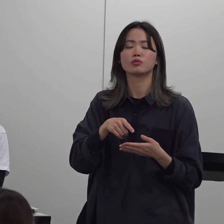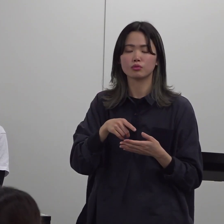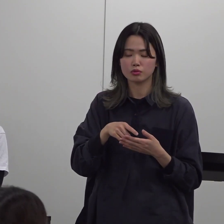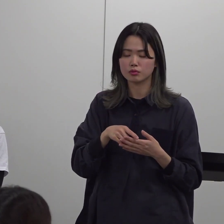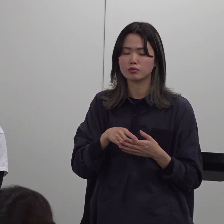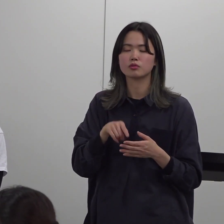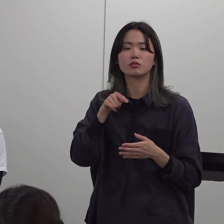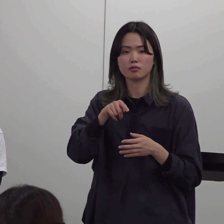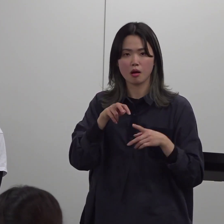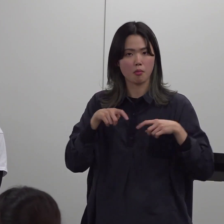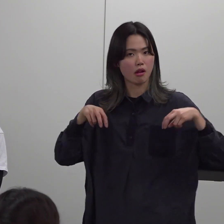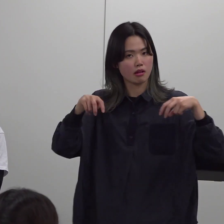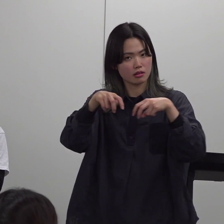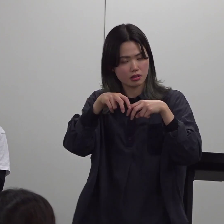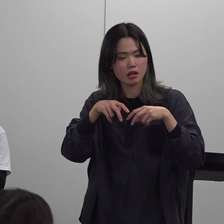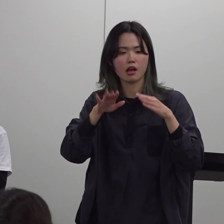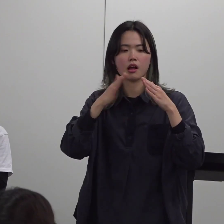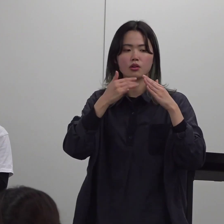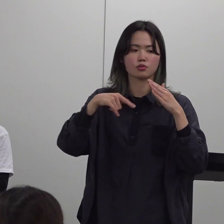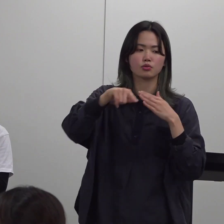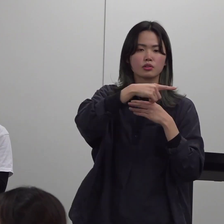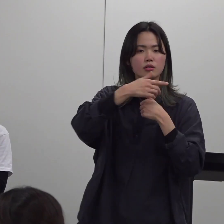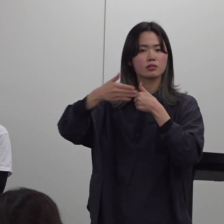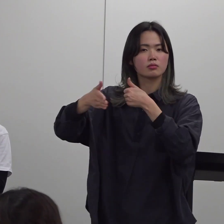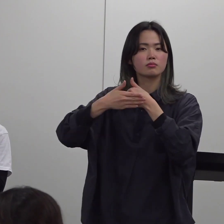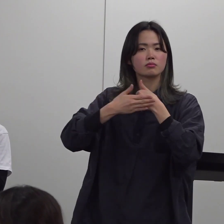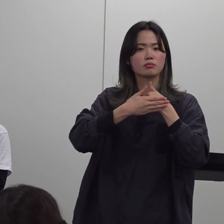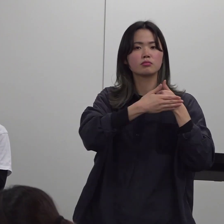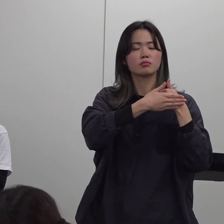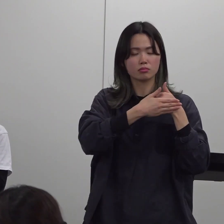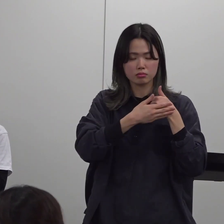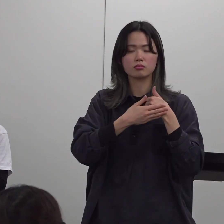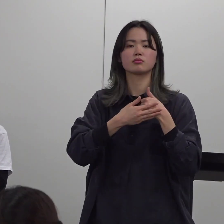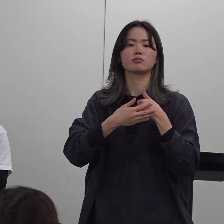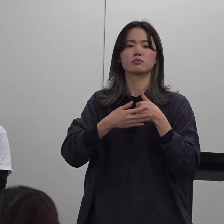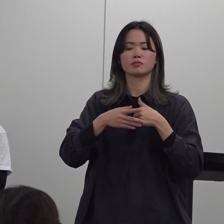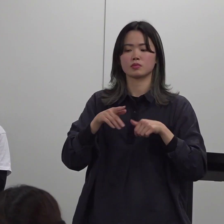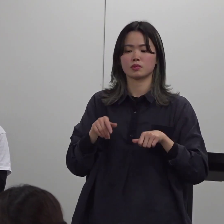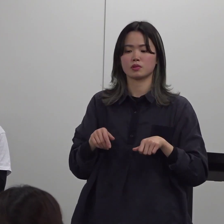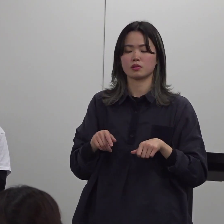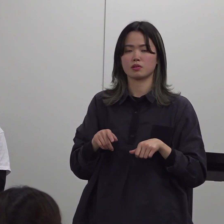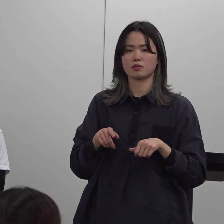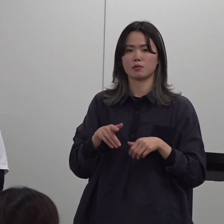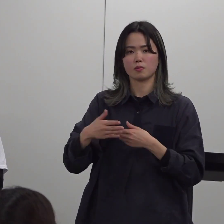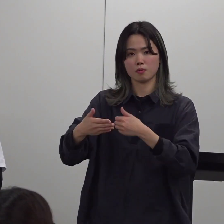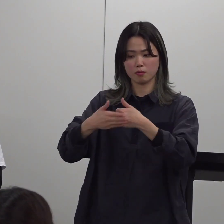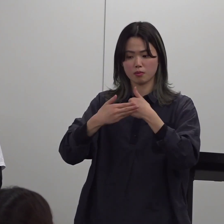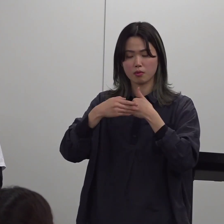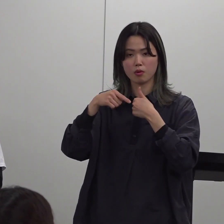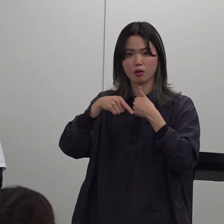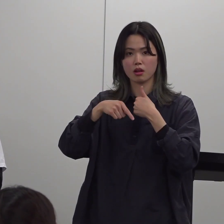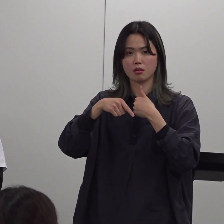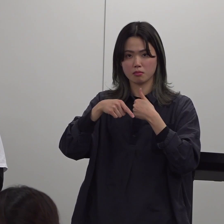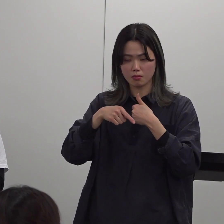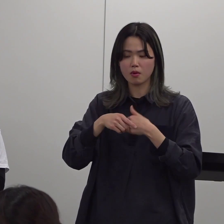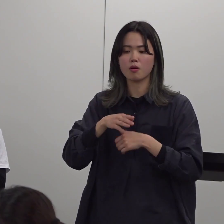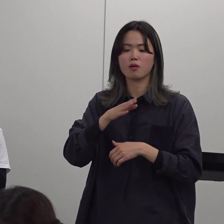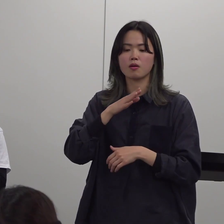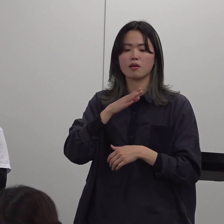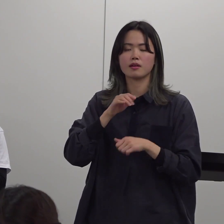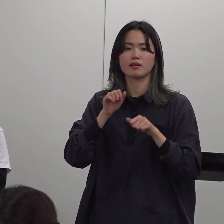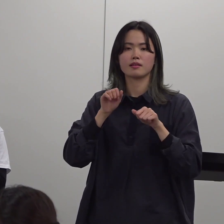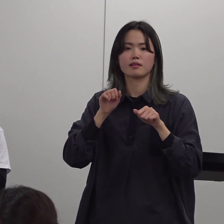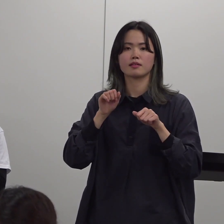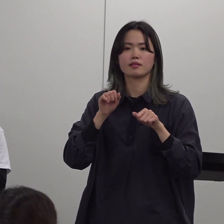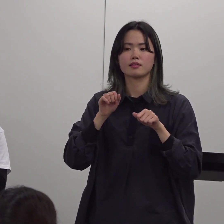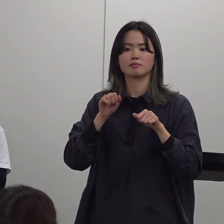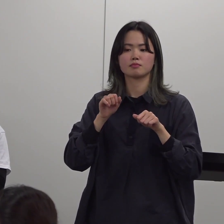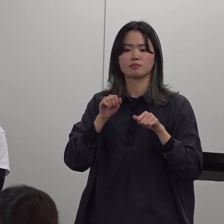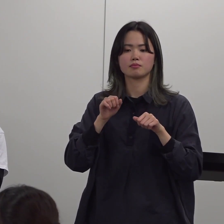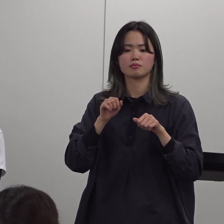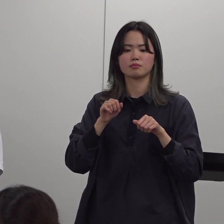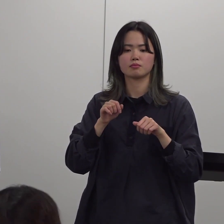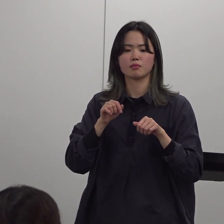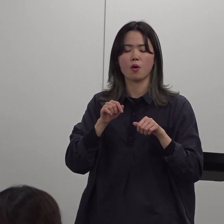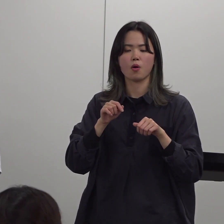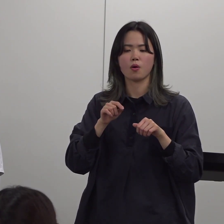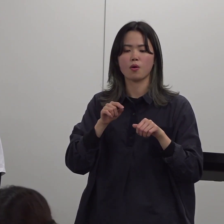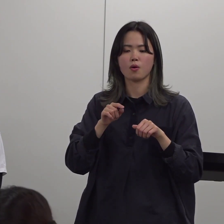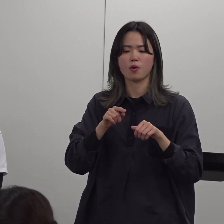お手伝いいただくことはありますけれどもお手伝いをしてもらう専門になってしまうと 犬は言うこと聞かなくなります